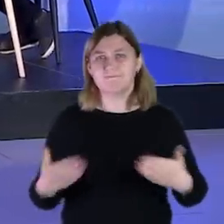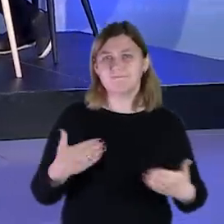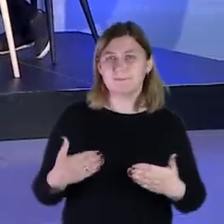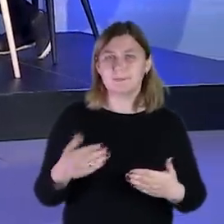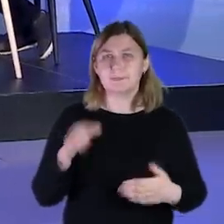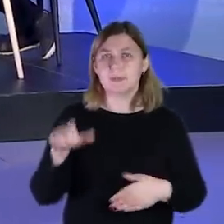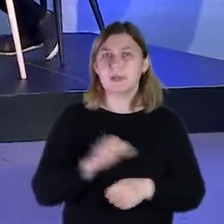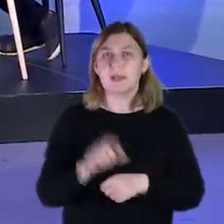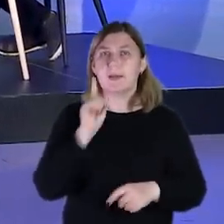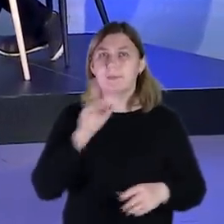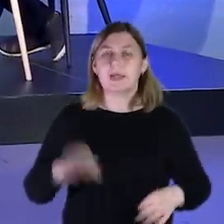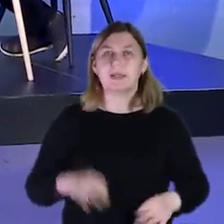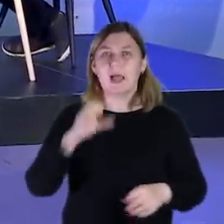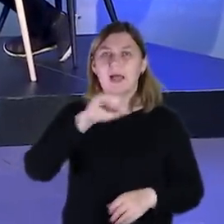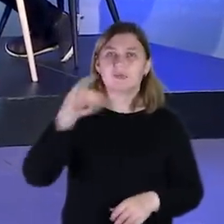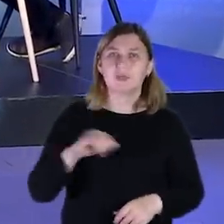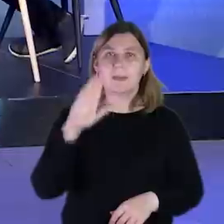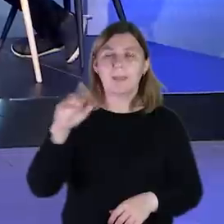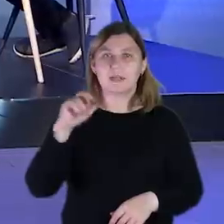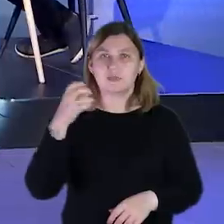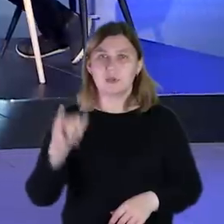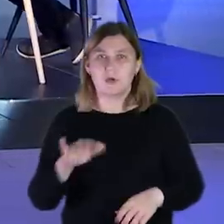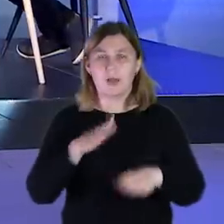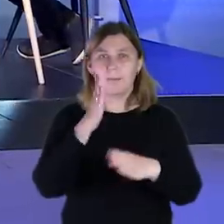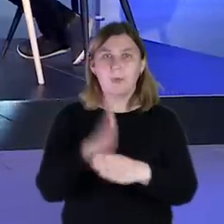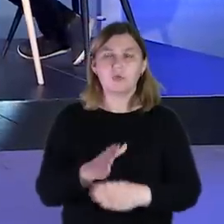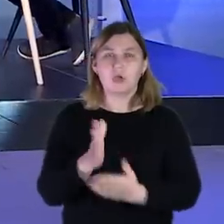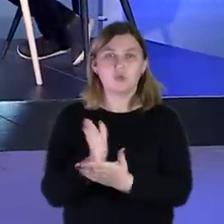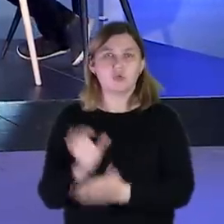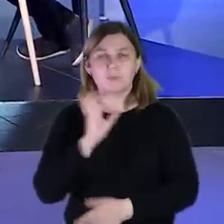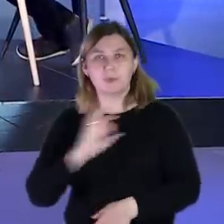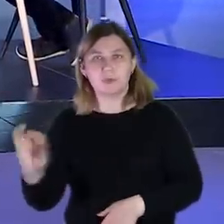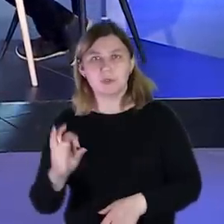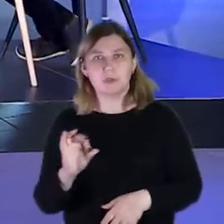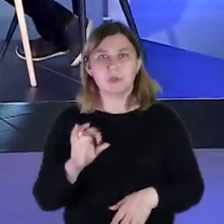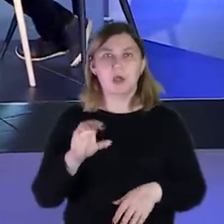Pan Andrzej Barcikowski podzielił, jak gdyby, służby specjalne na oddzielny wywiad,